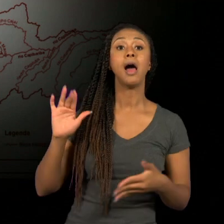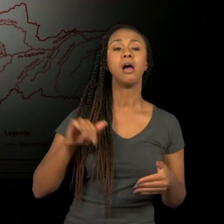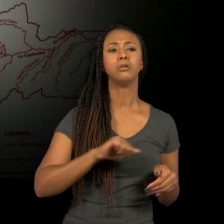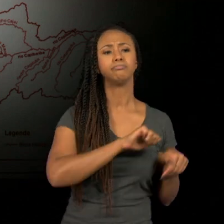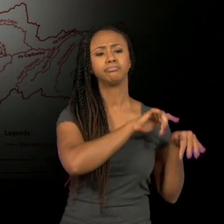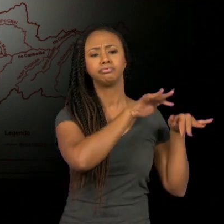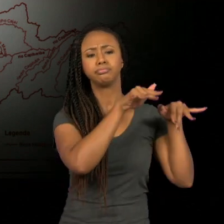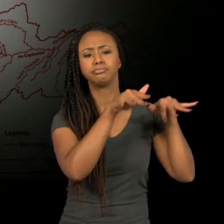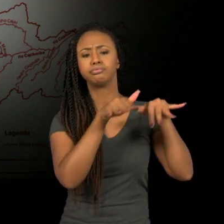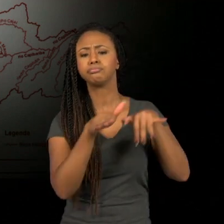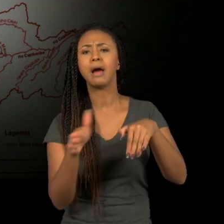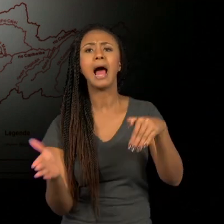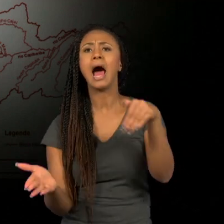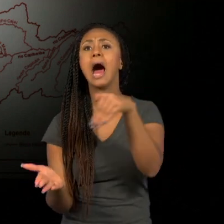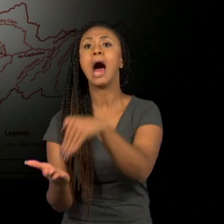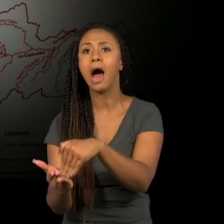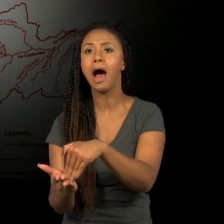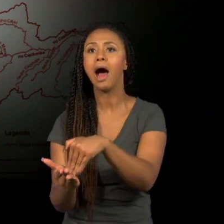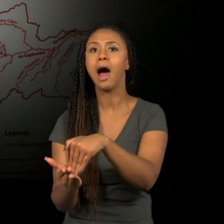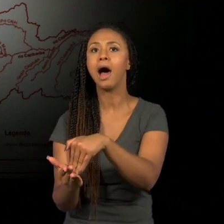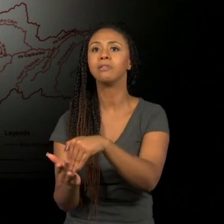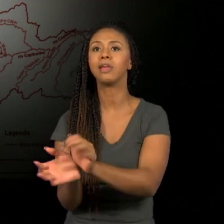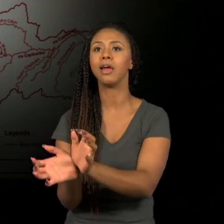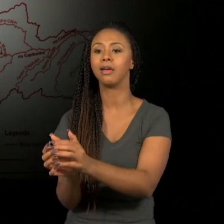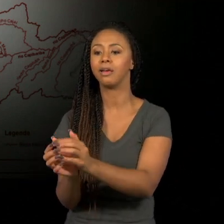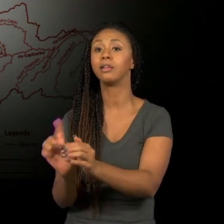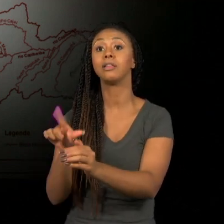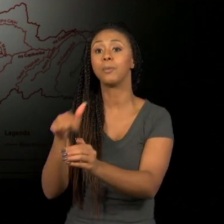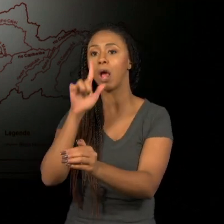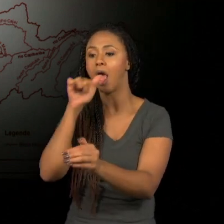ONDE DESÁGUA NO OCEANO. MUITO BEM, TEM UMA